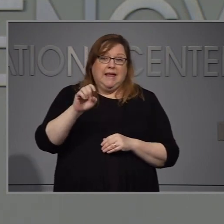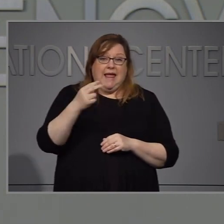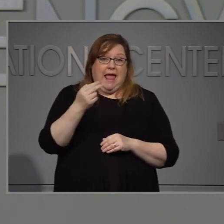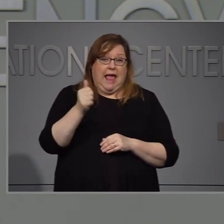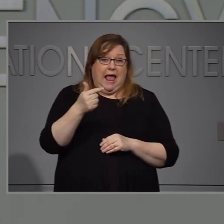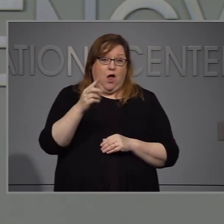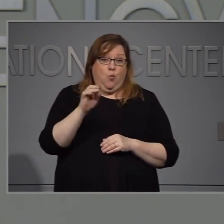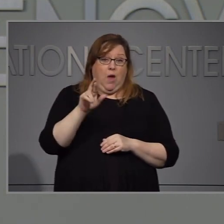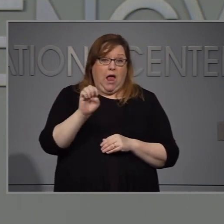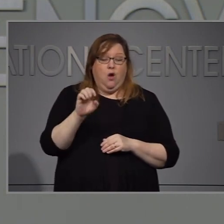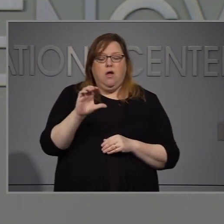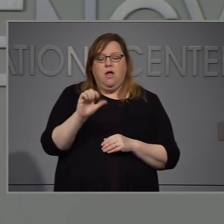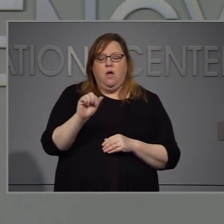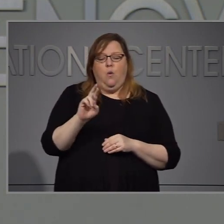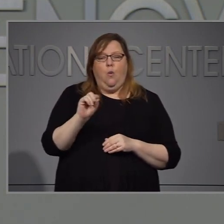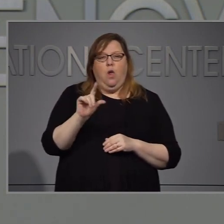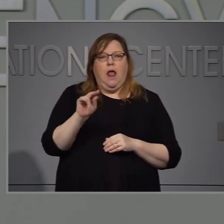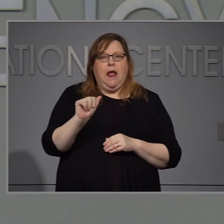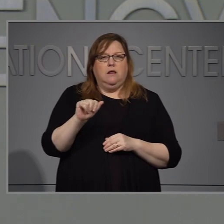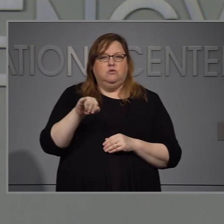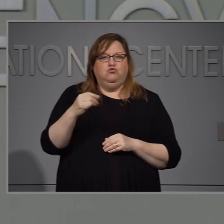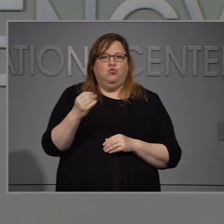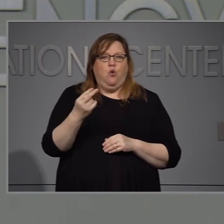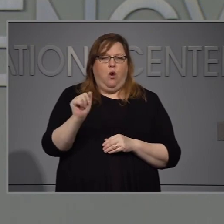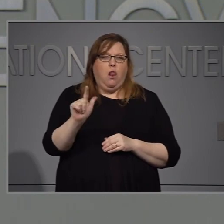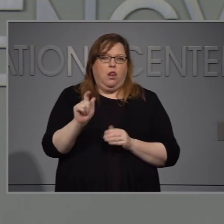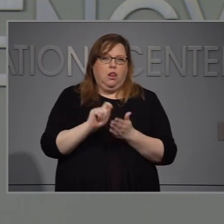Yo me gente de Carolina no.